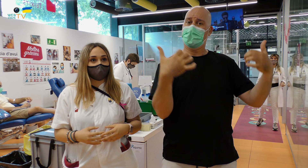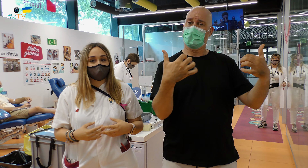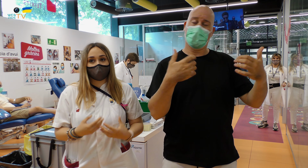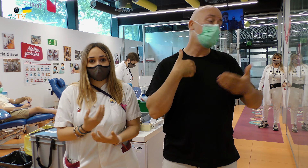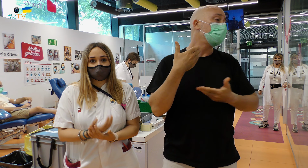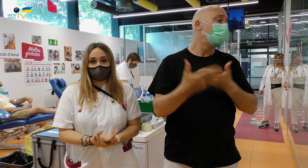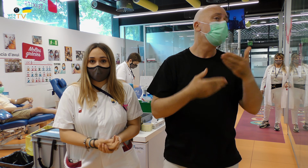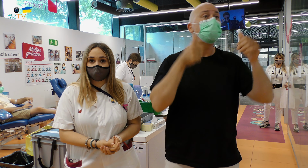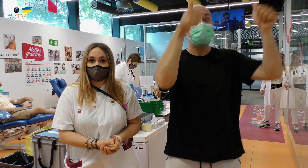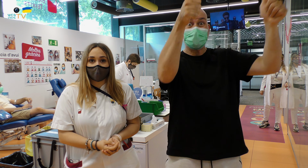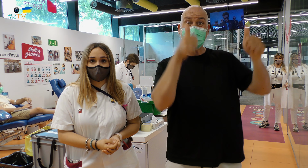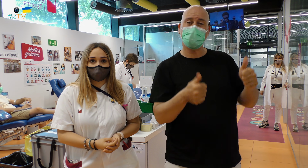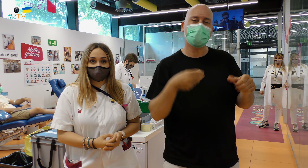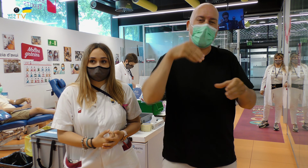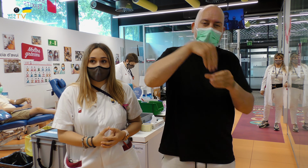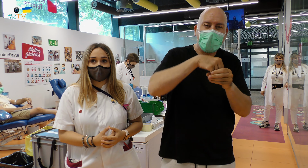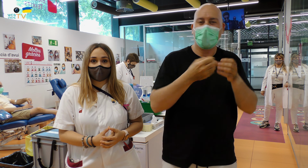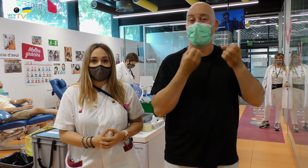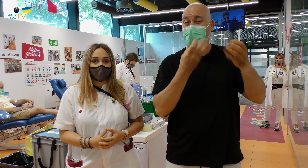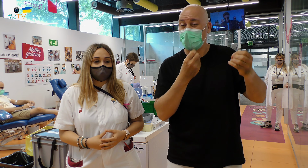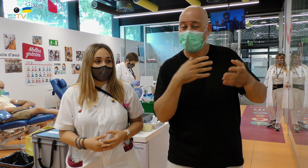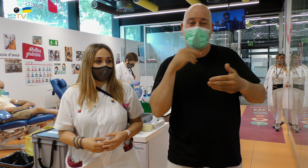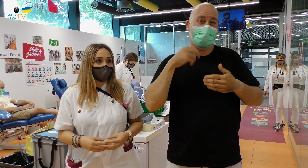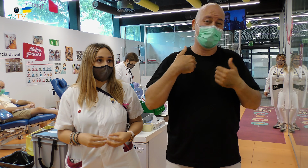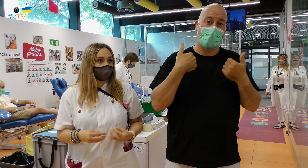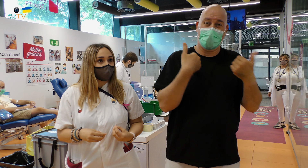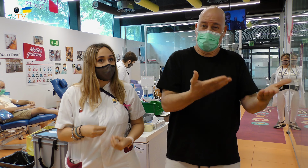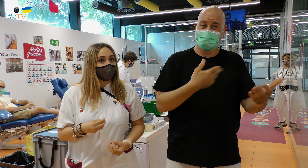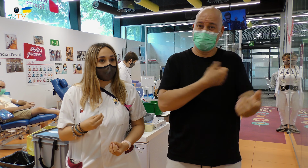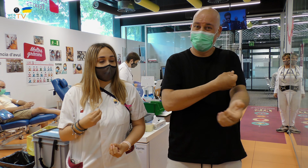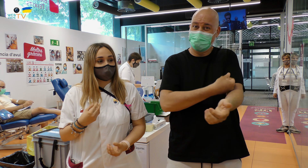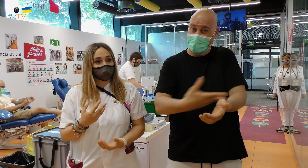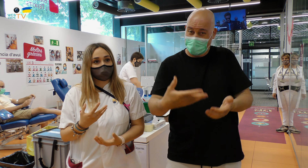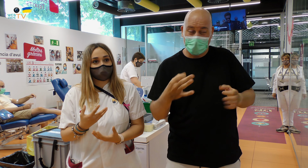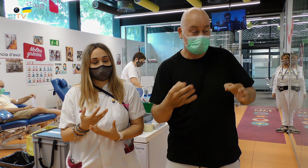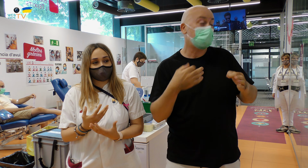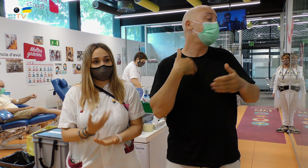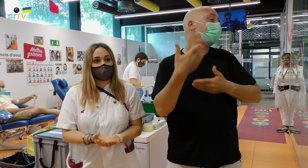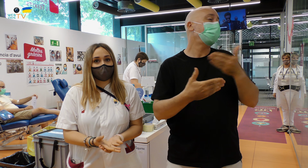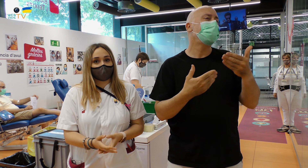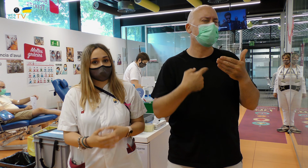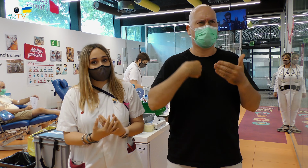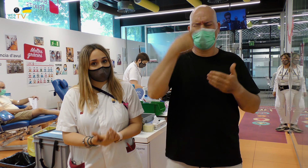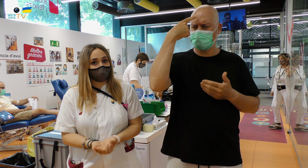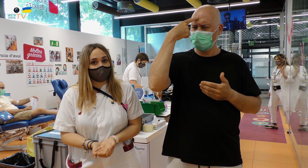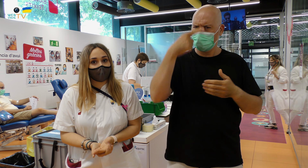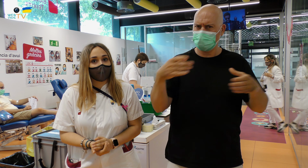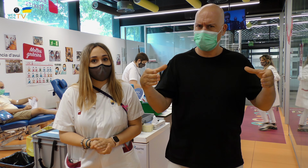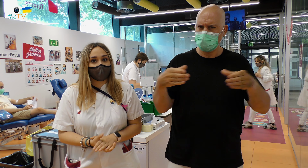d’introduir aquest col·lectiu en la donació de sang ja que és necessari donar-los accessibilitat